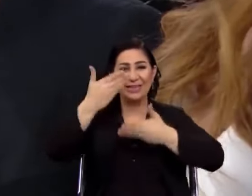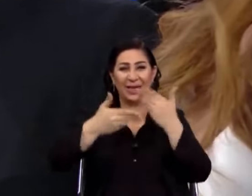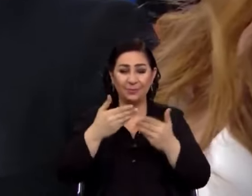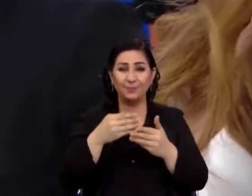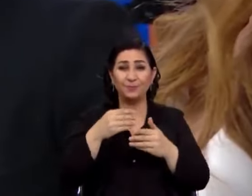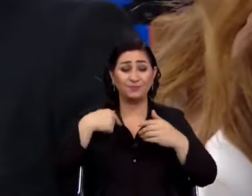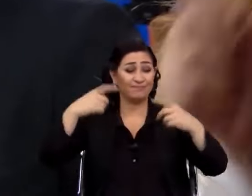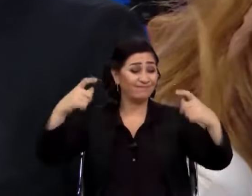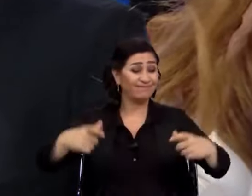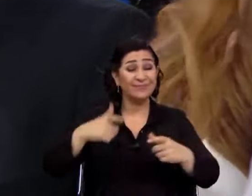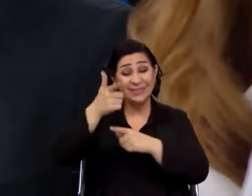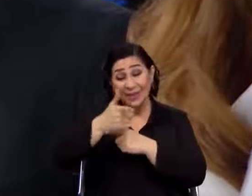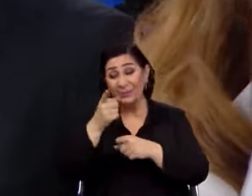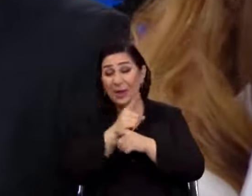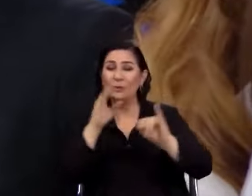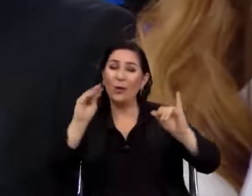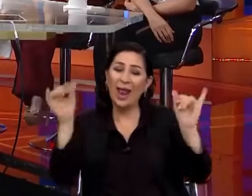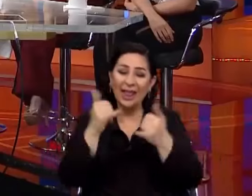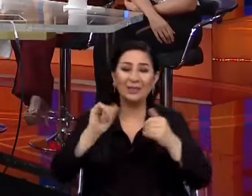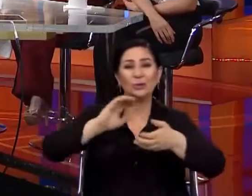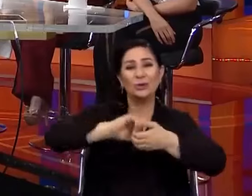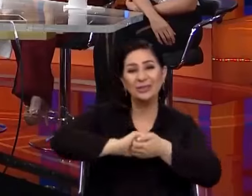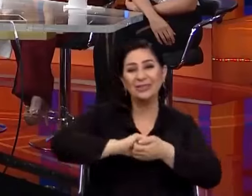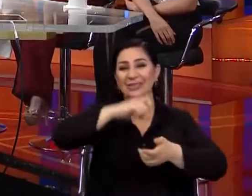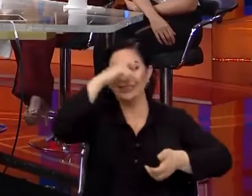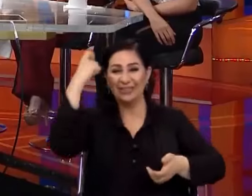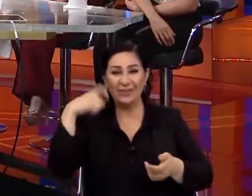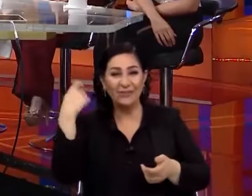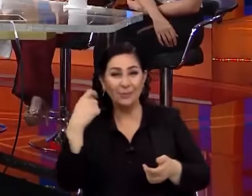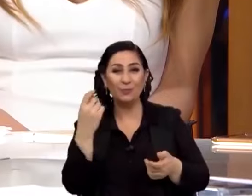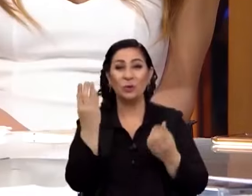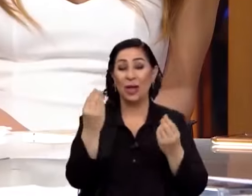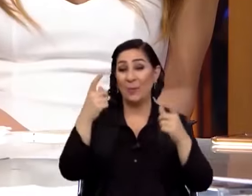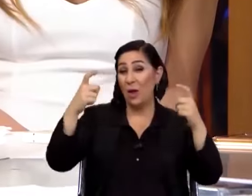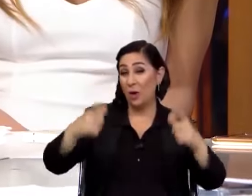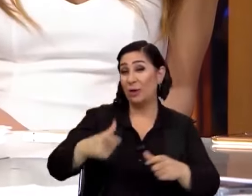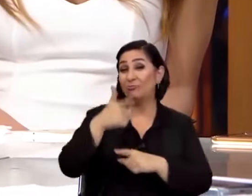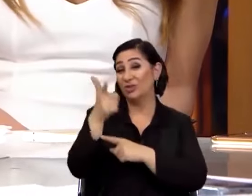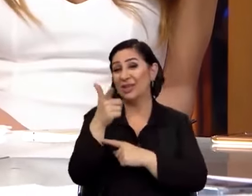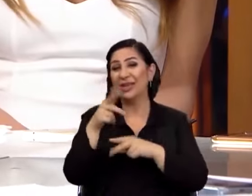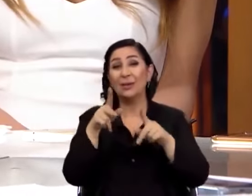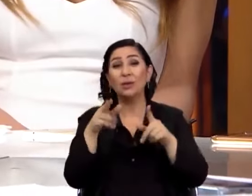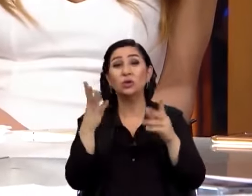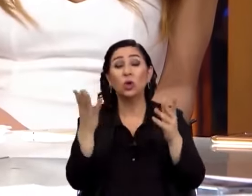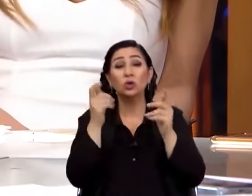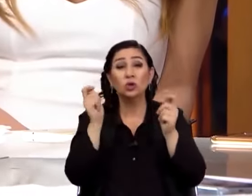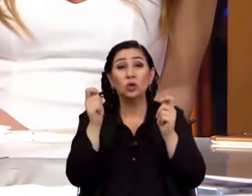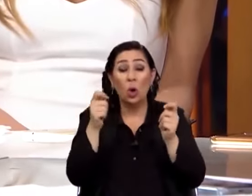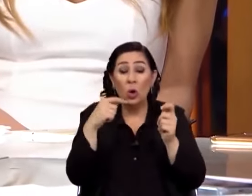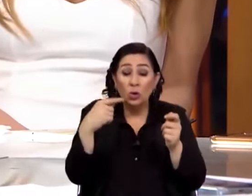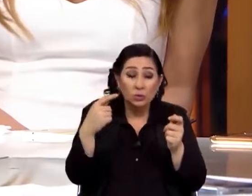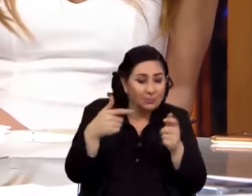setle çok eğlendik işte Çok samimi bir filmdi çok sıcak bir filmdi güzel bir ortamda çektik filan gibi o kadar zor şartlarda çekiliyor ki bir sinema filmi